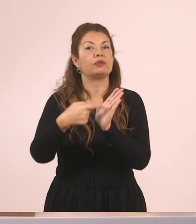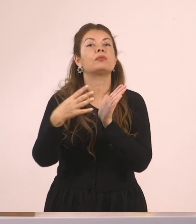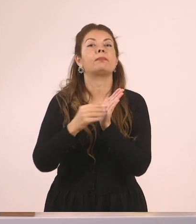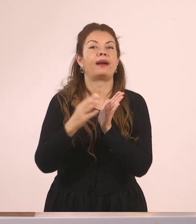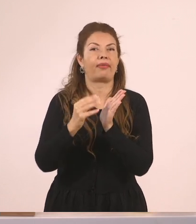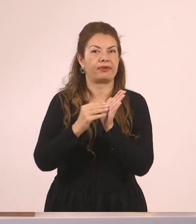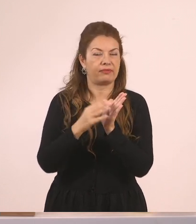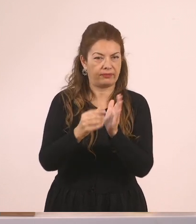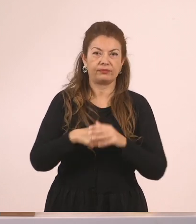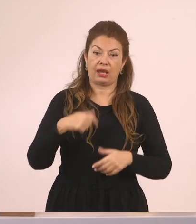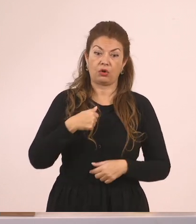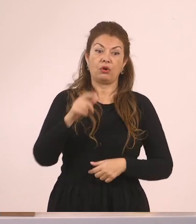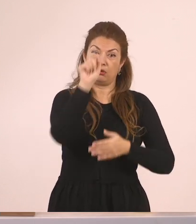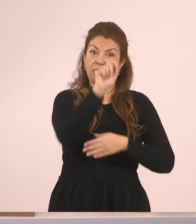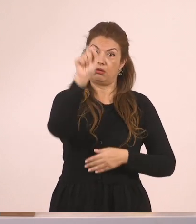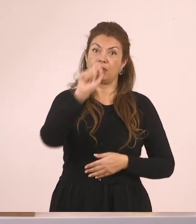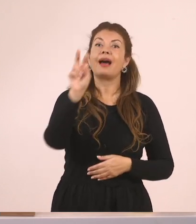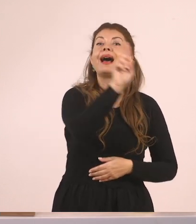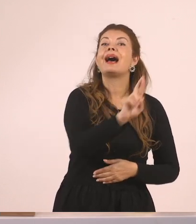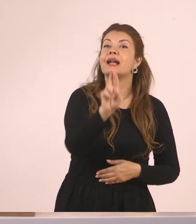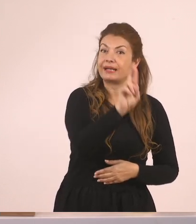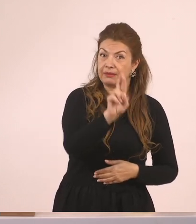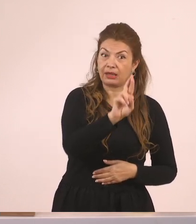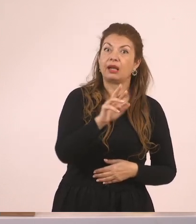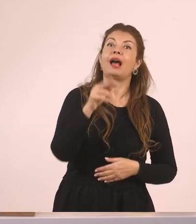και από αυτά τα ρήματα θα σχηματίσουμε κάποια ουσιαστικά.